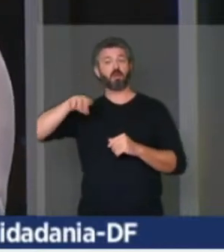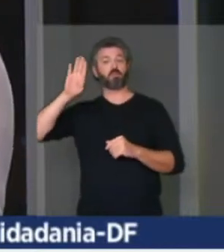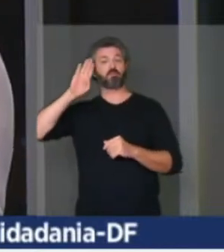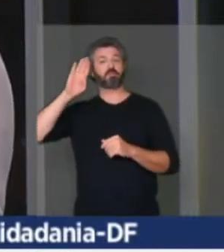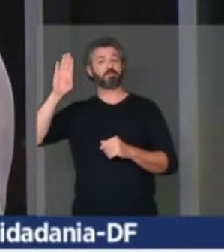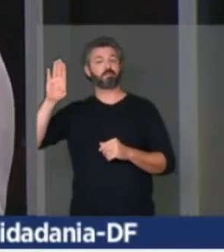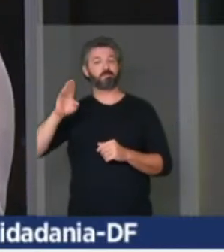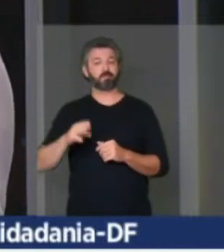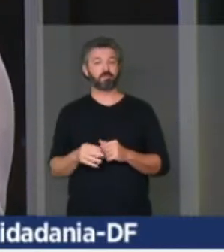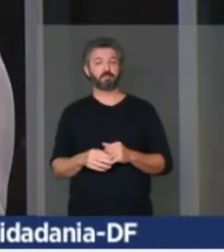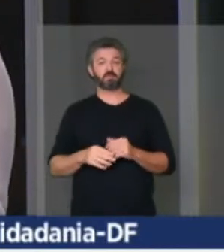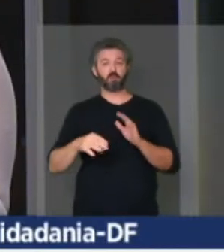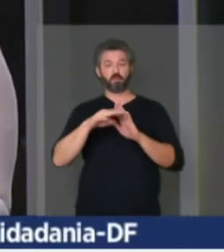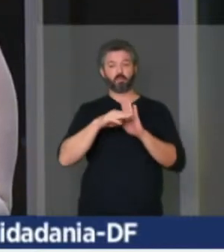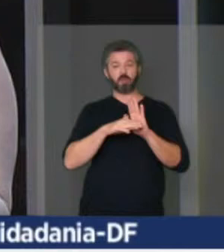ACORDO COM O GOVERNO, A LIBERAÇÃO OCORREU APÓS